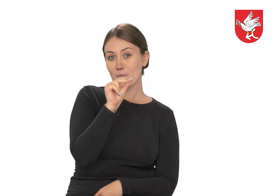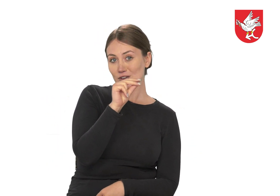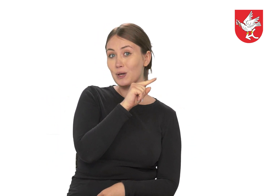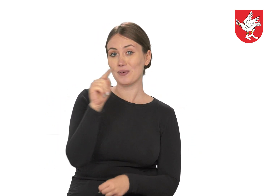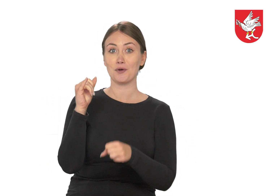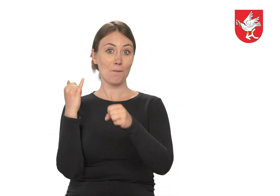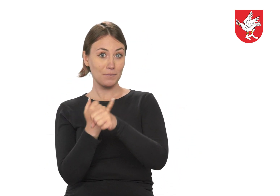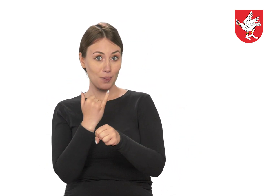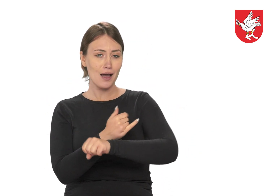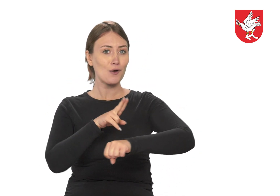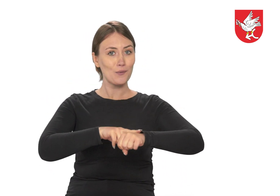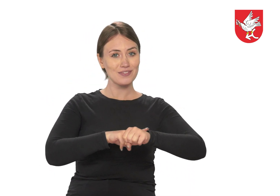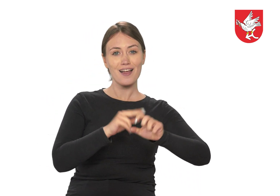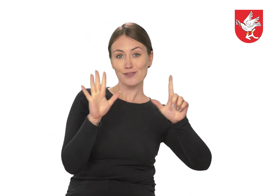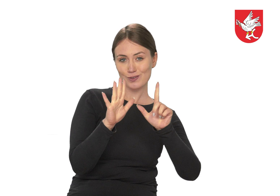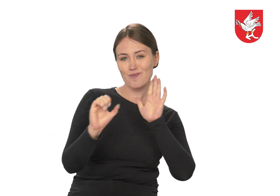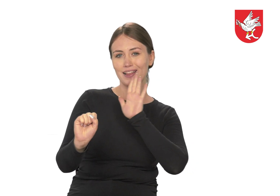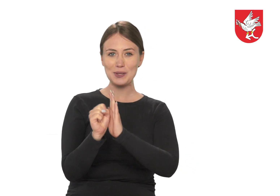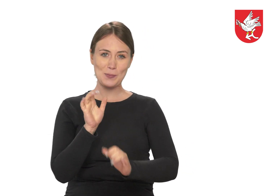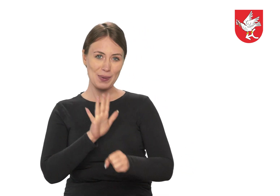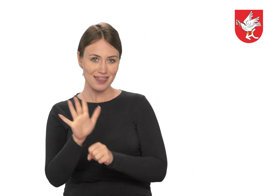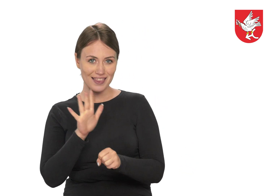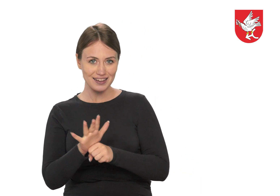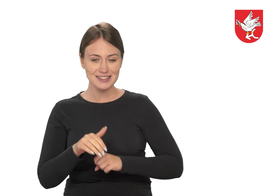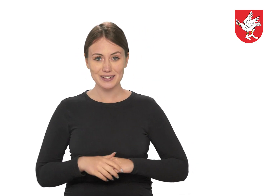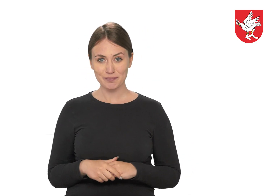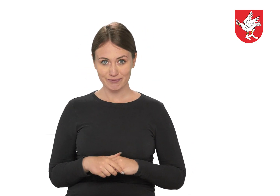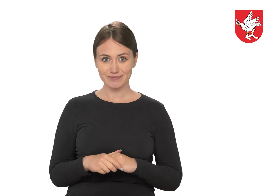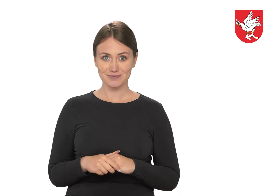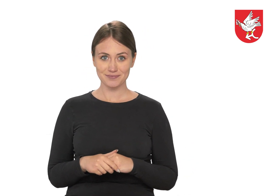od poniedziałku do piątku w godz. 7:00-15:00.